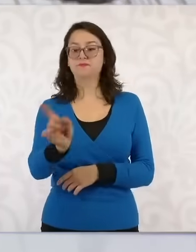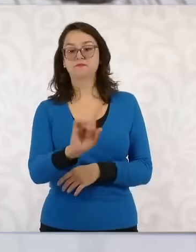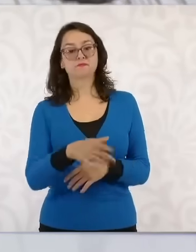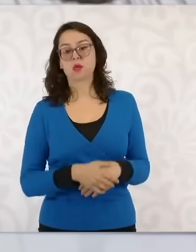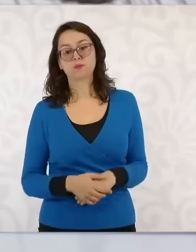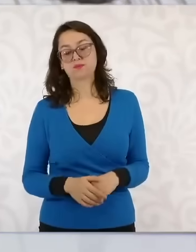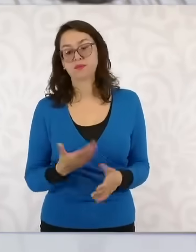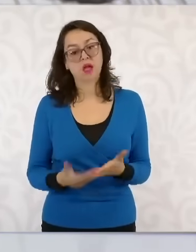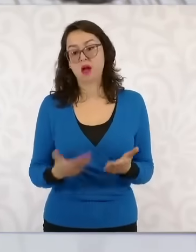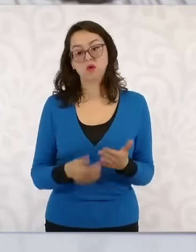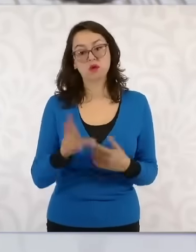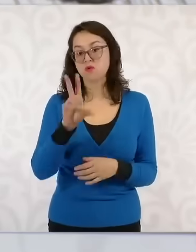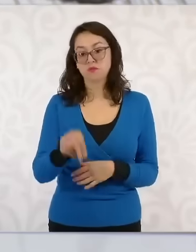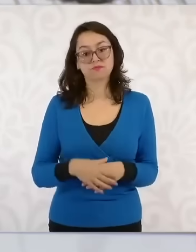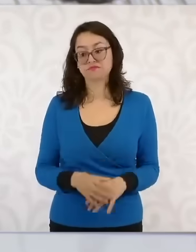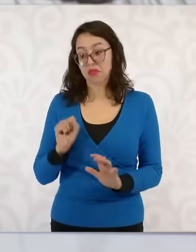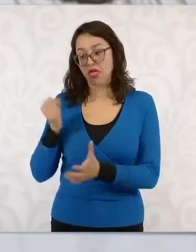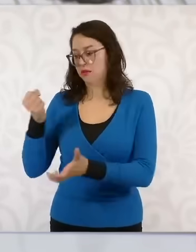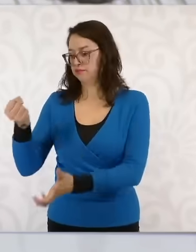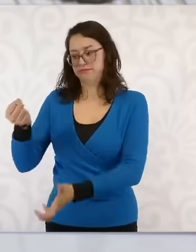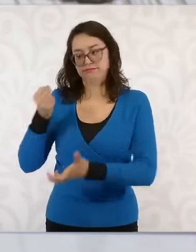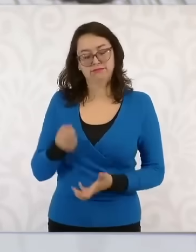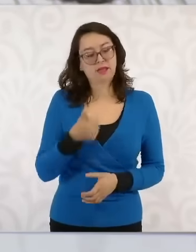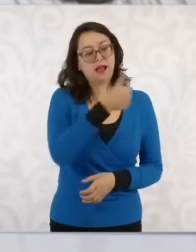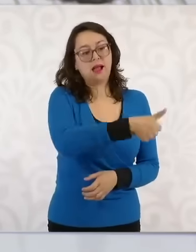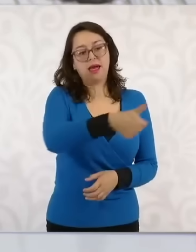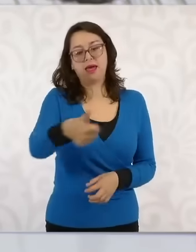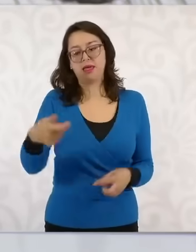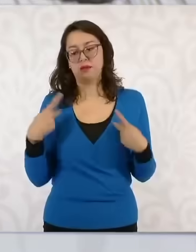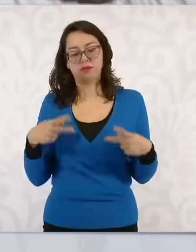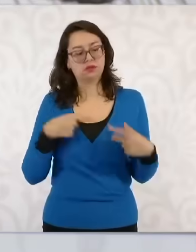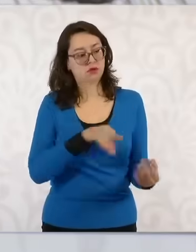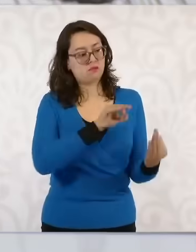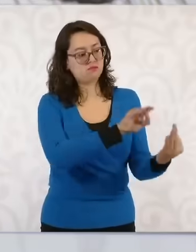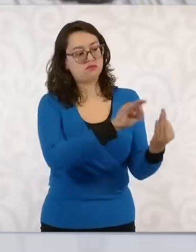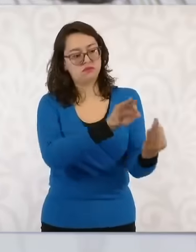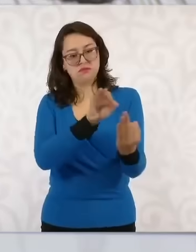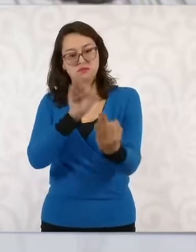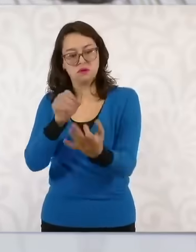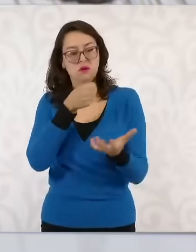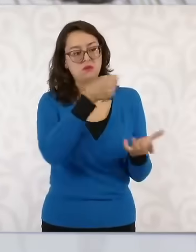recurso que es del pueblo se da de manera directa a los productores agrícolas. y a los pequeños